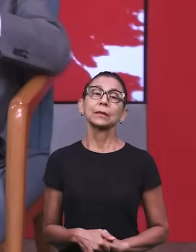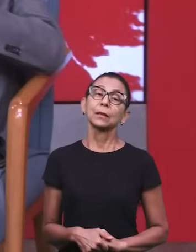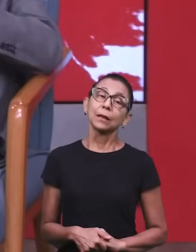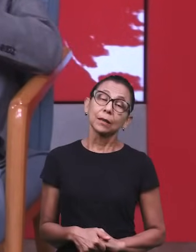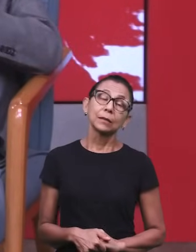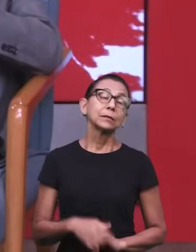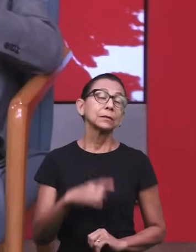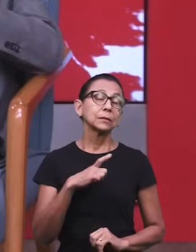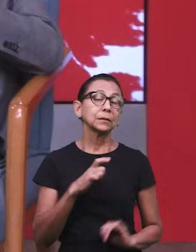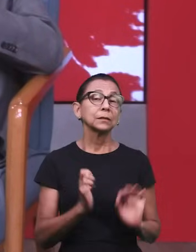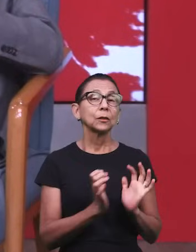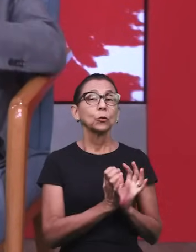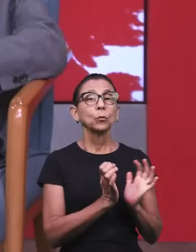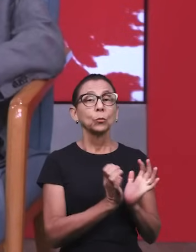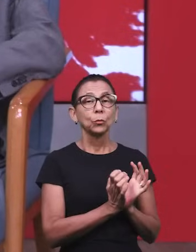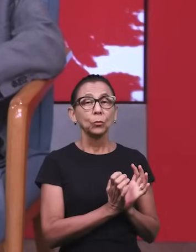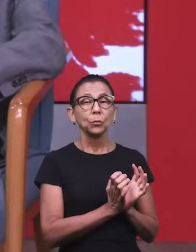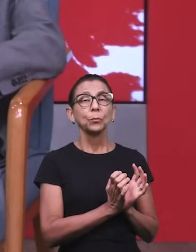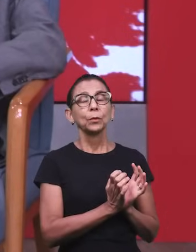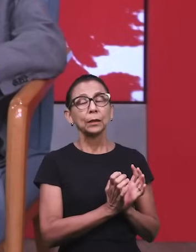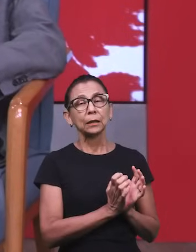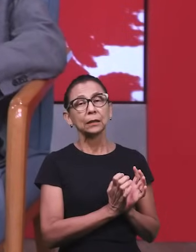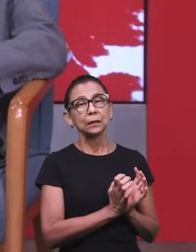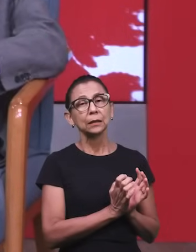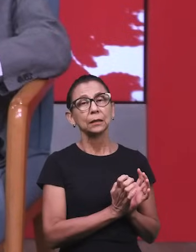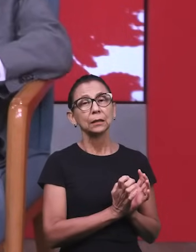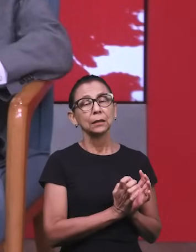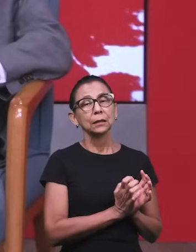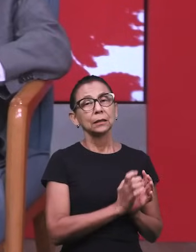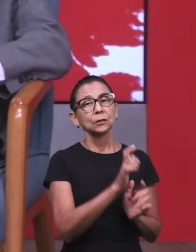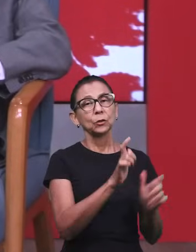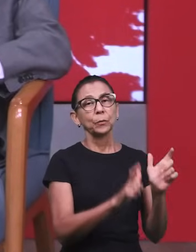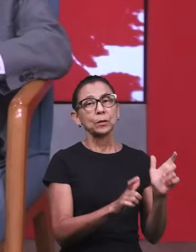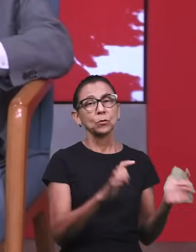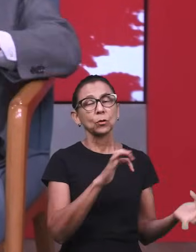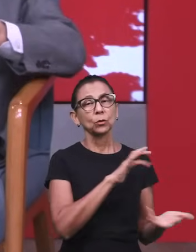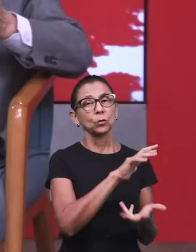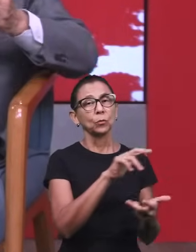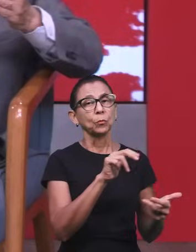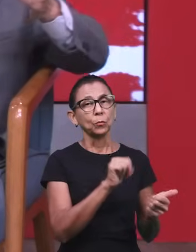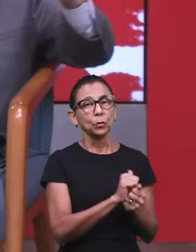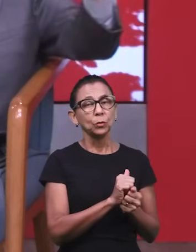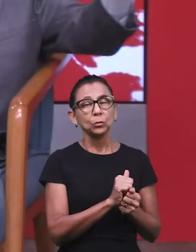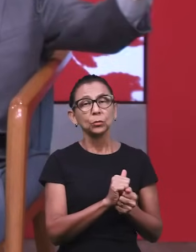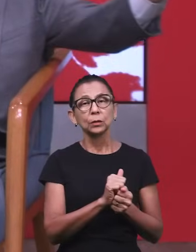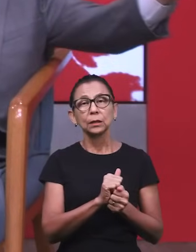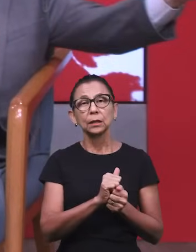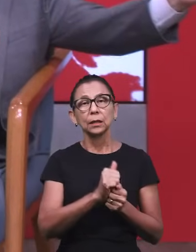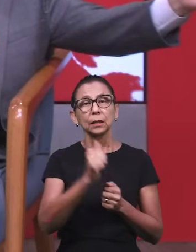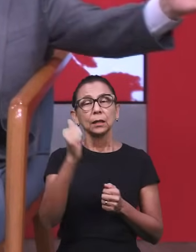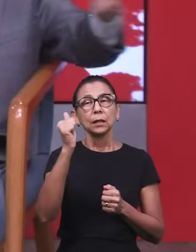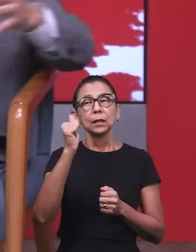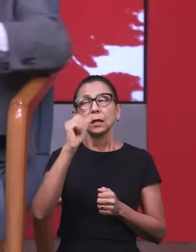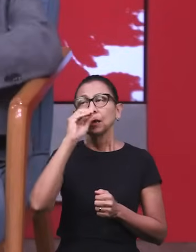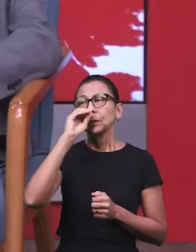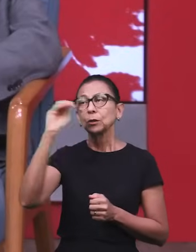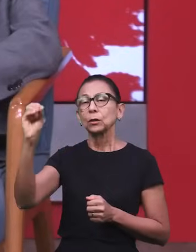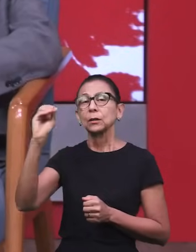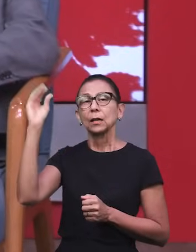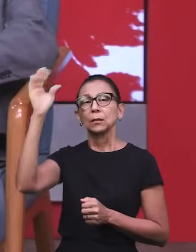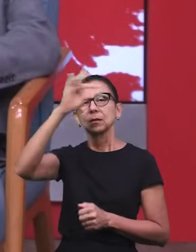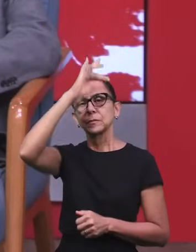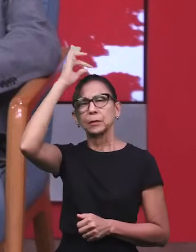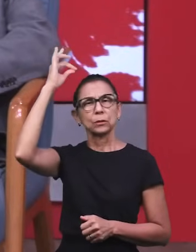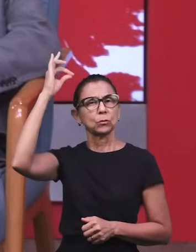pessoas Se Esqueceram do Espírito Santo porque as pessoas se afastaram do Profético ou seja porque